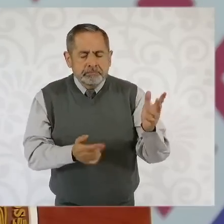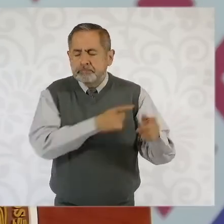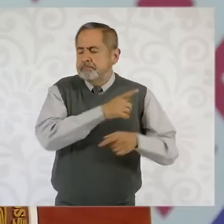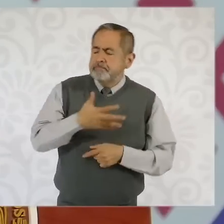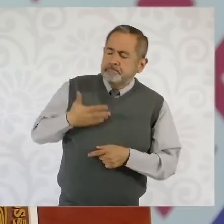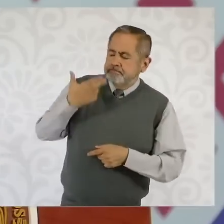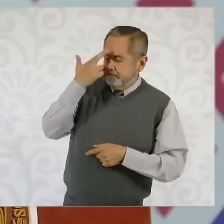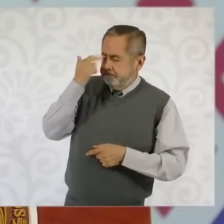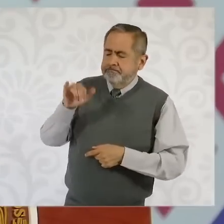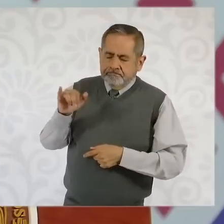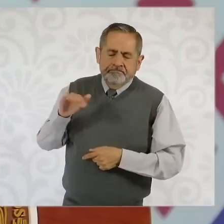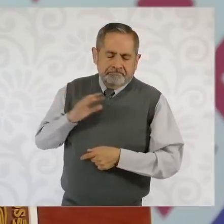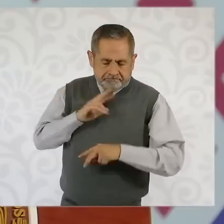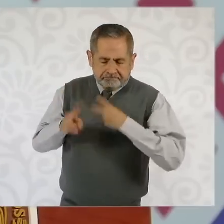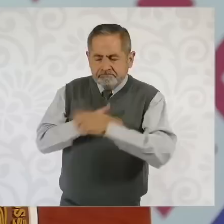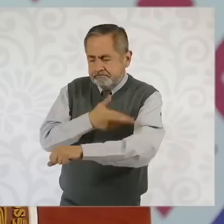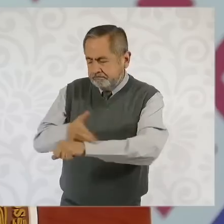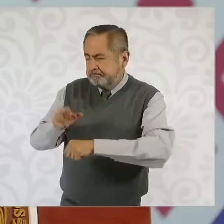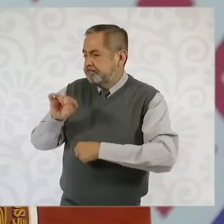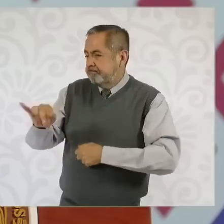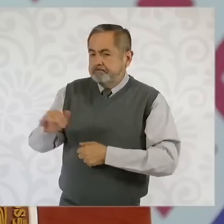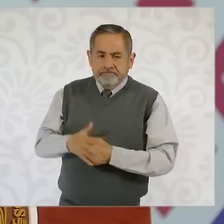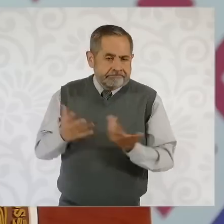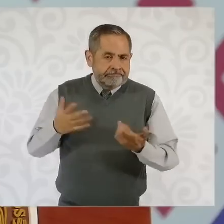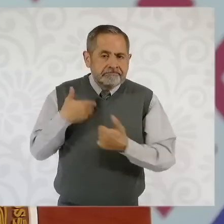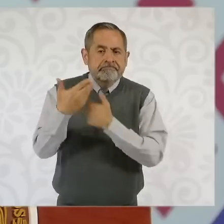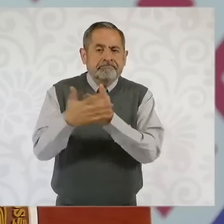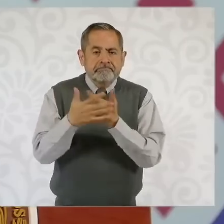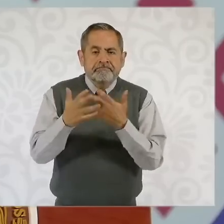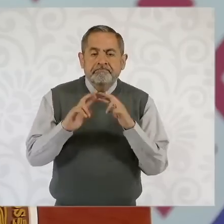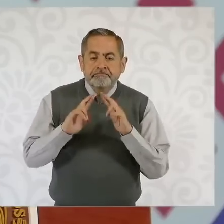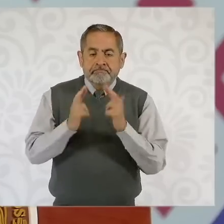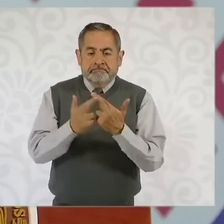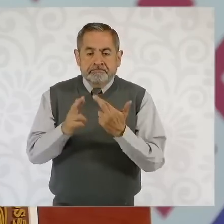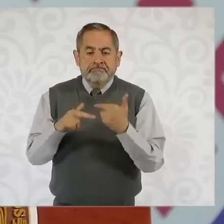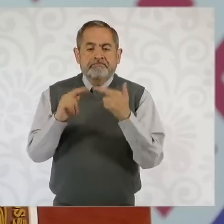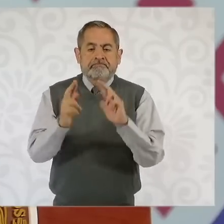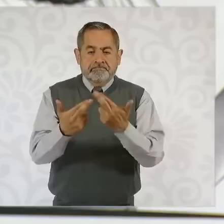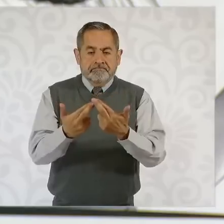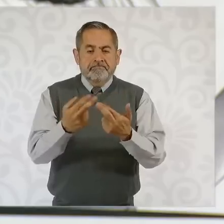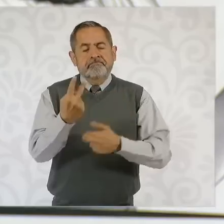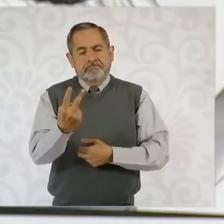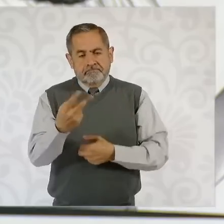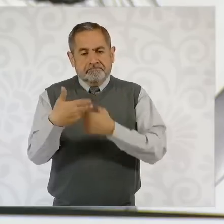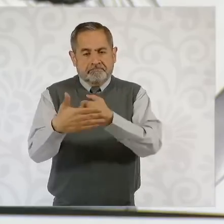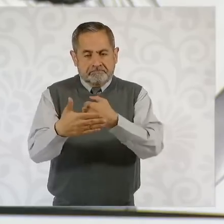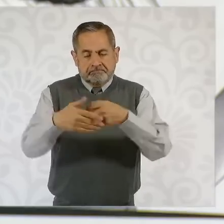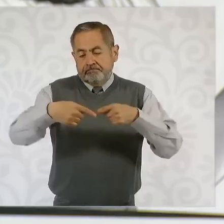también que pues están las dos reuniones en puerta entonces esperemos que esta semana lleguemos a al